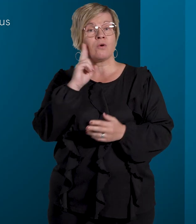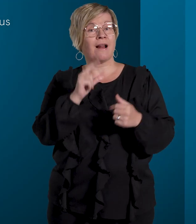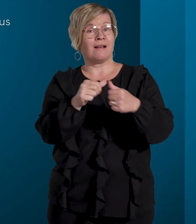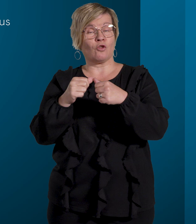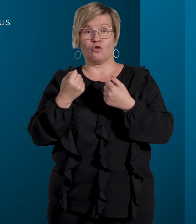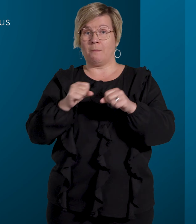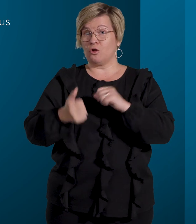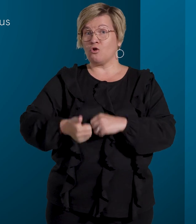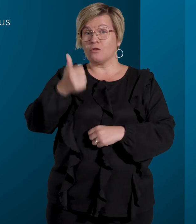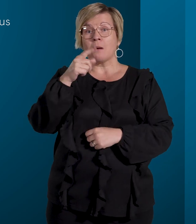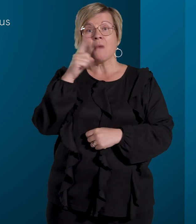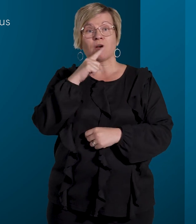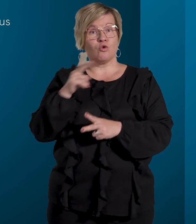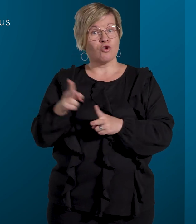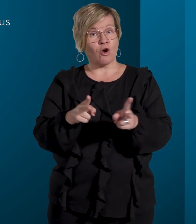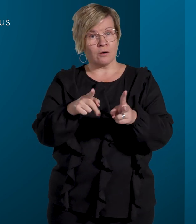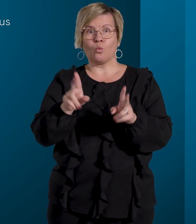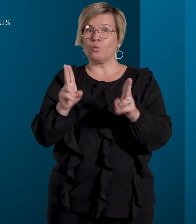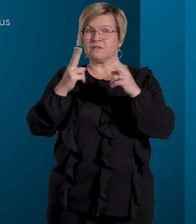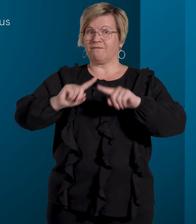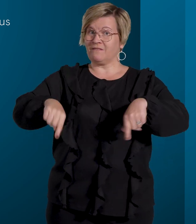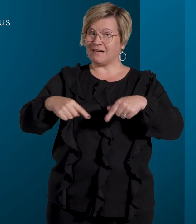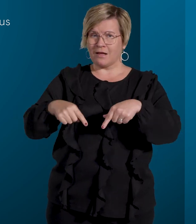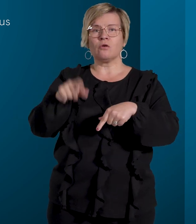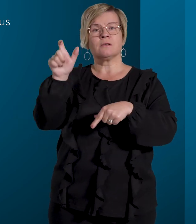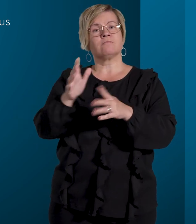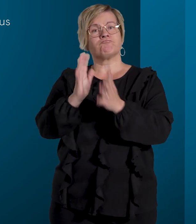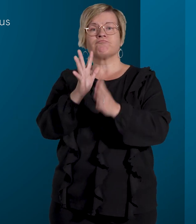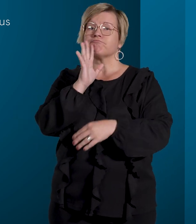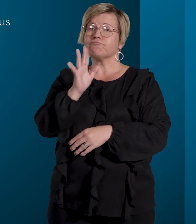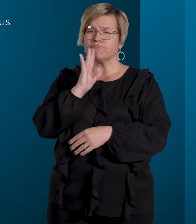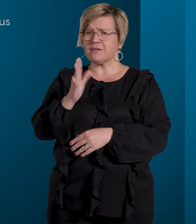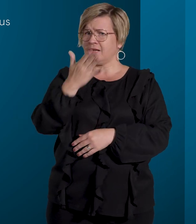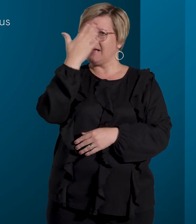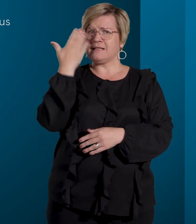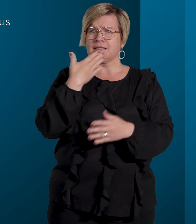Kuurojen Liiton toiminnanjohtaja Markku Jokinen kertoo uudella videolla -